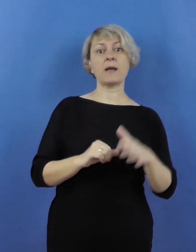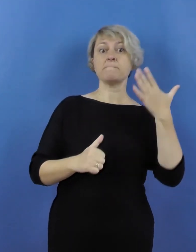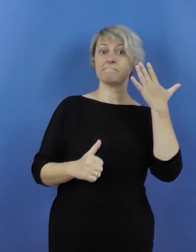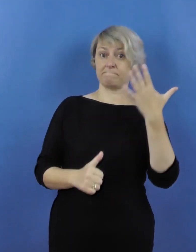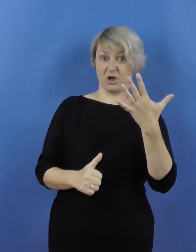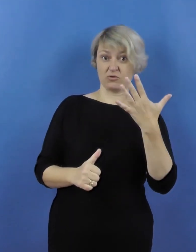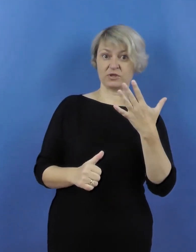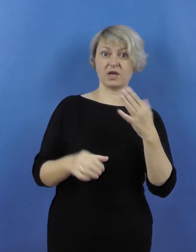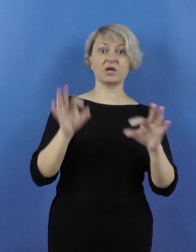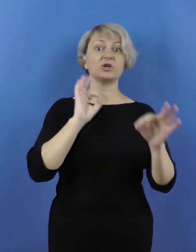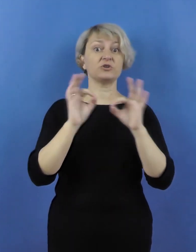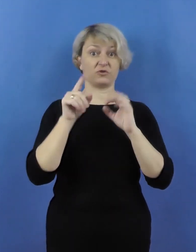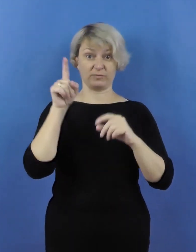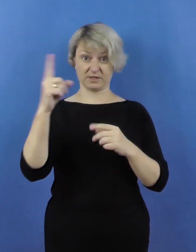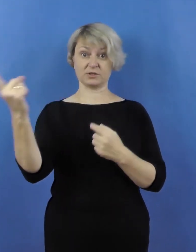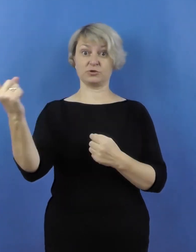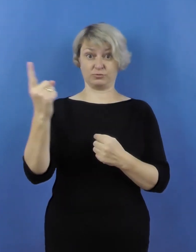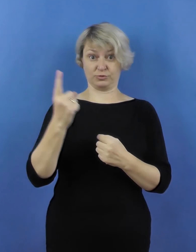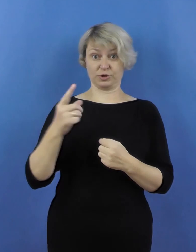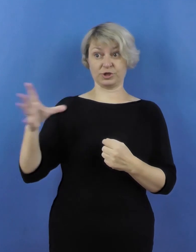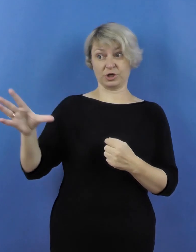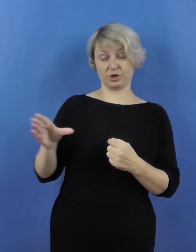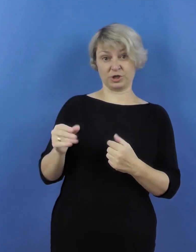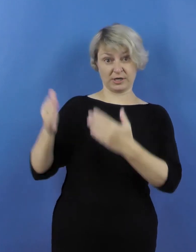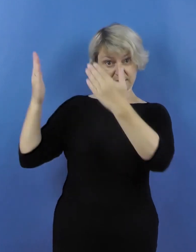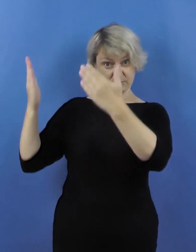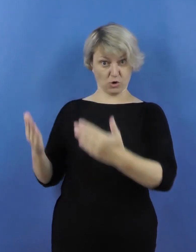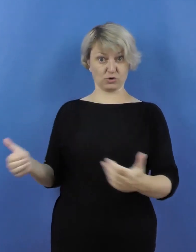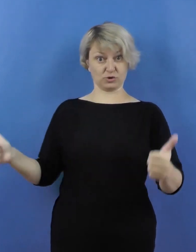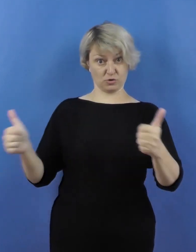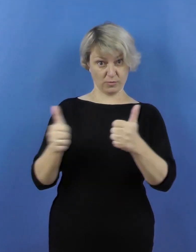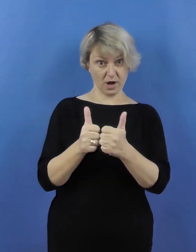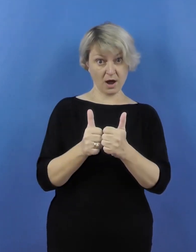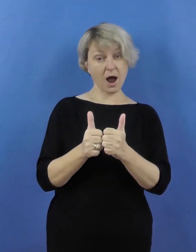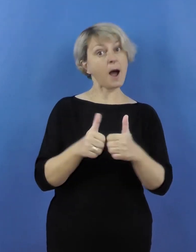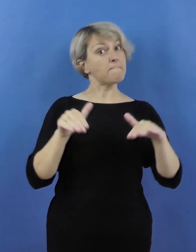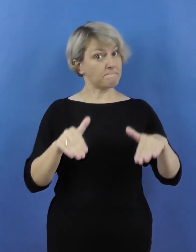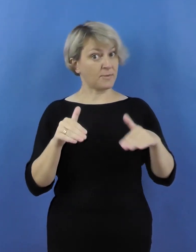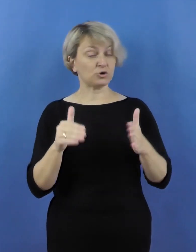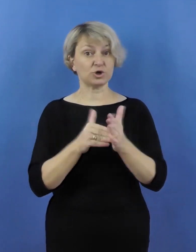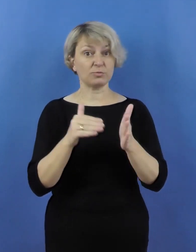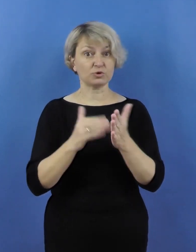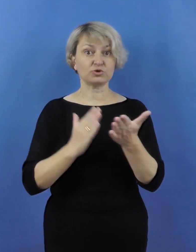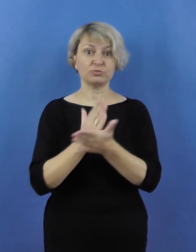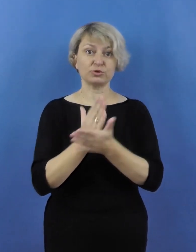Informację, czy przyjdziesz z osobą przybraną czy potrzebujesz zapewnienia usługi tłumacza ze wskazaniem wybranej metody